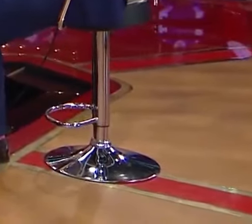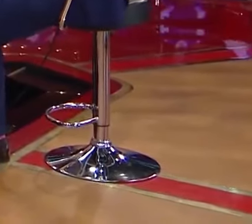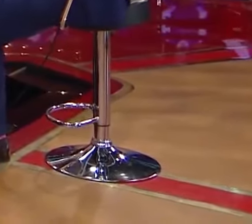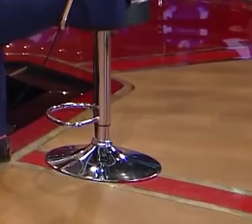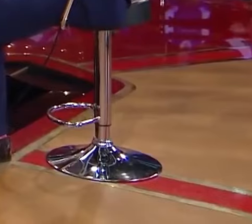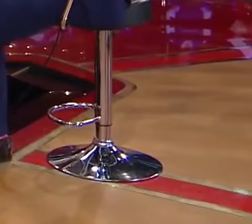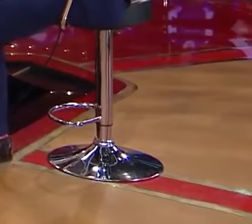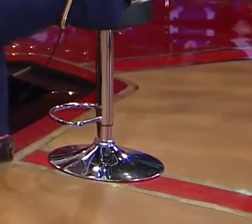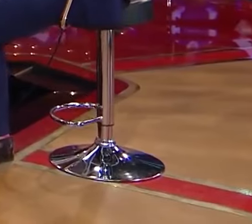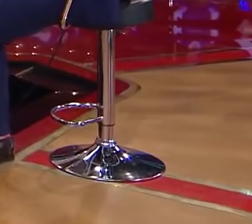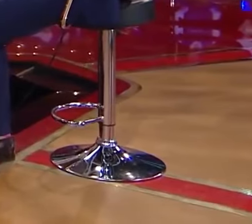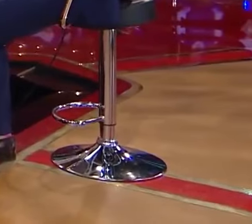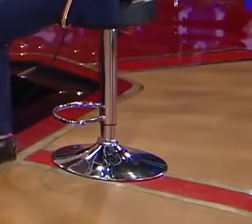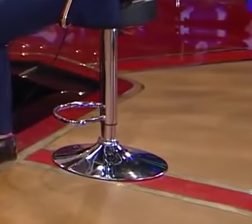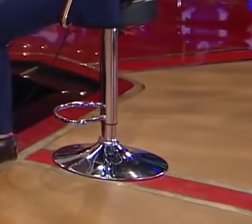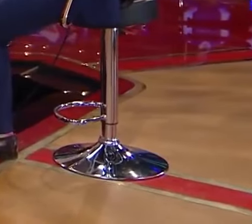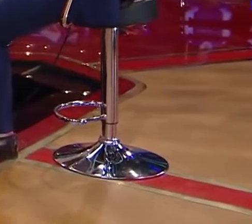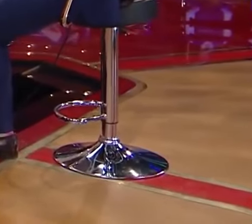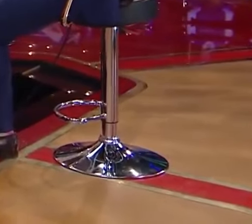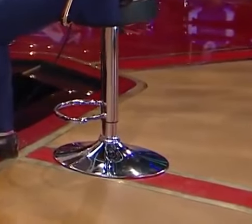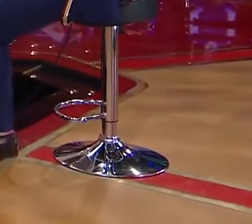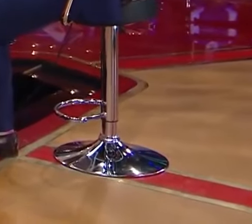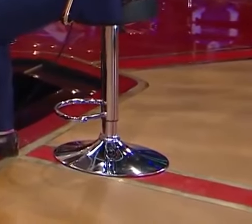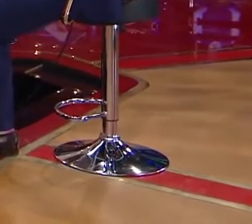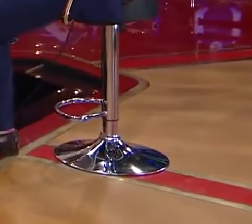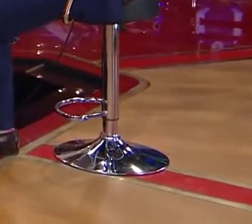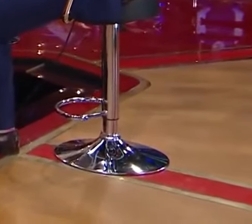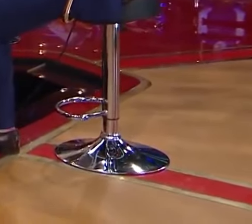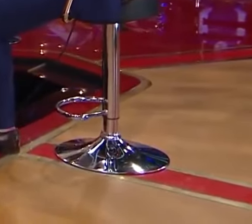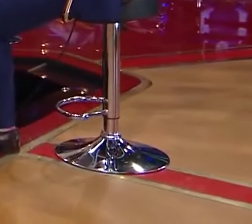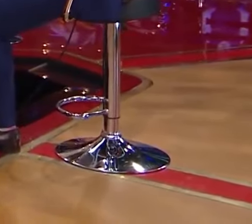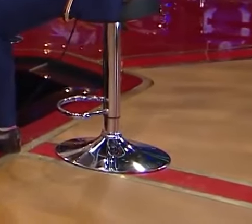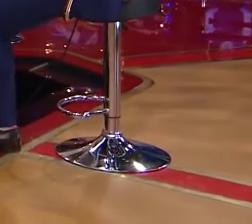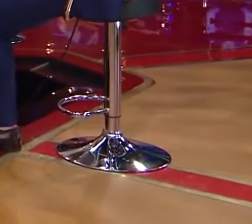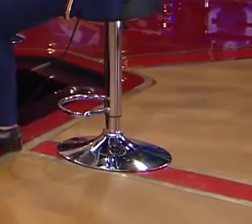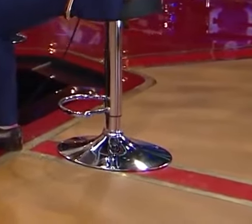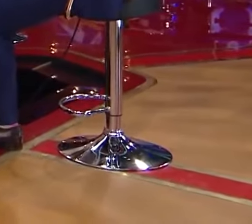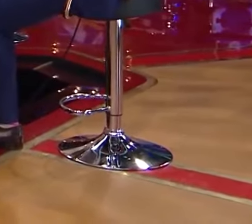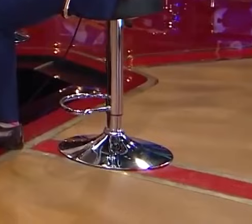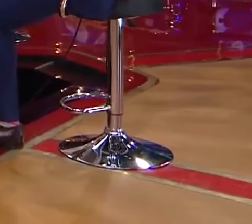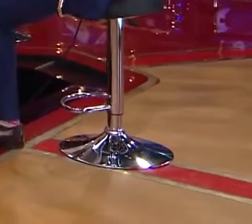e nikah kıyıp değil mi Ondan sonra suya dalıyorlar bir şeyler filan değil mi Siz